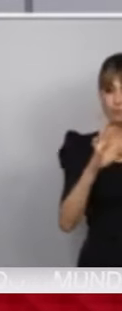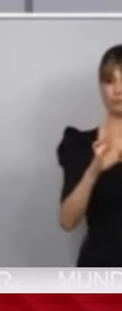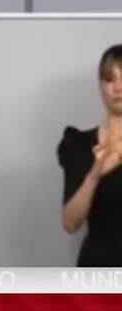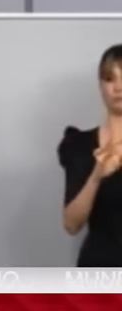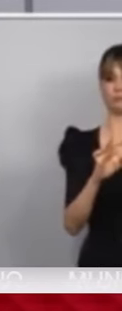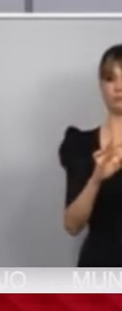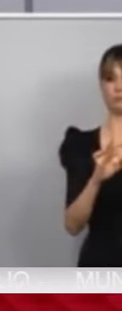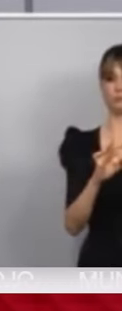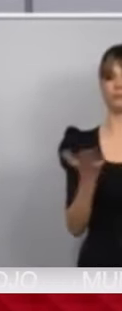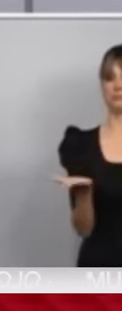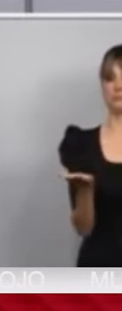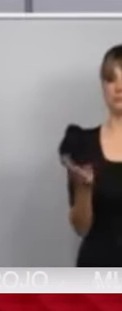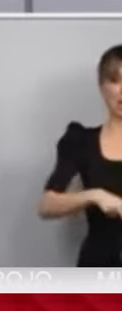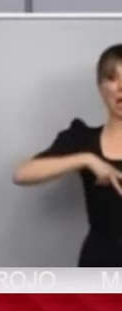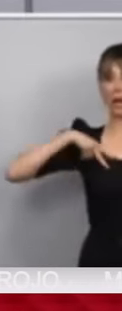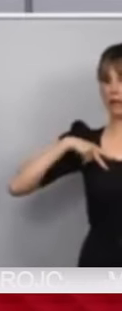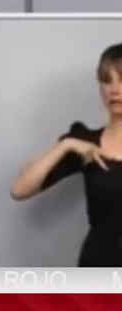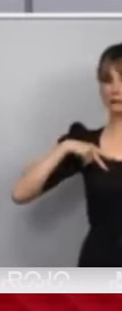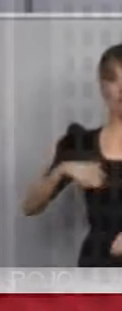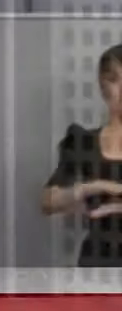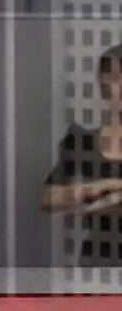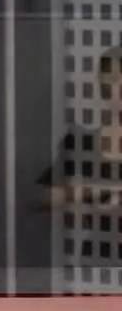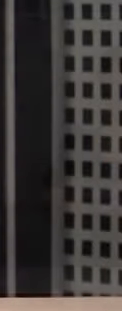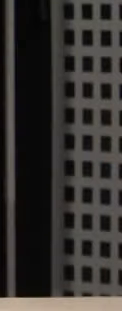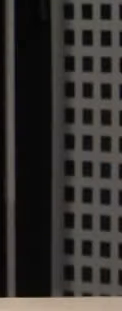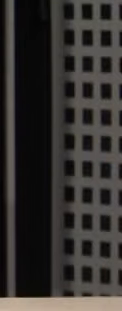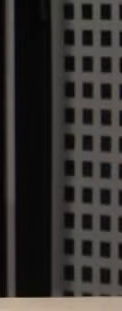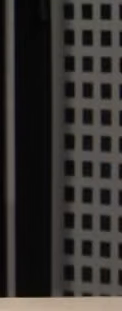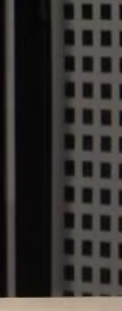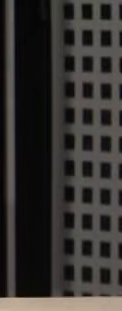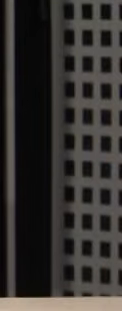trasladar con carácter general es que el gobierno está a lo que hay que estar el gobierno está a lo